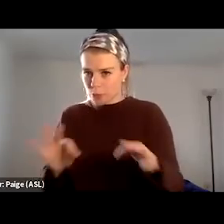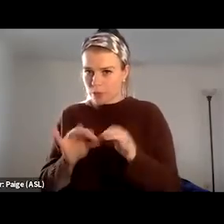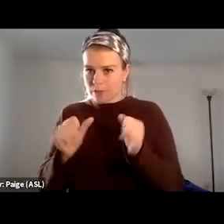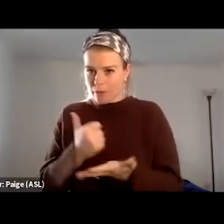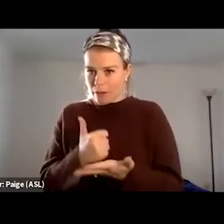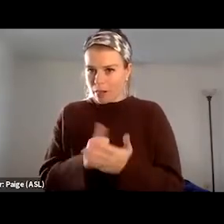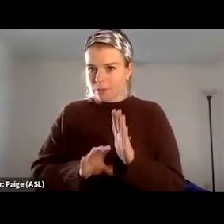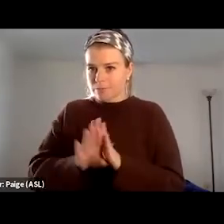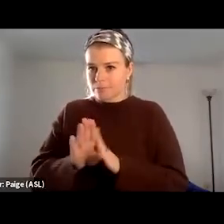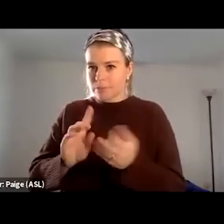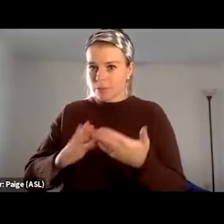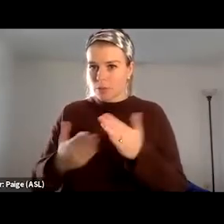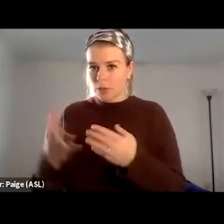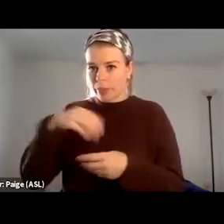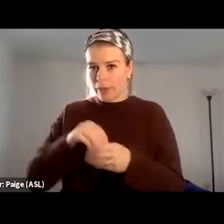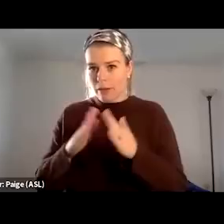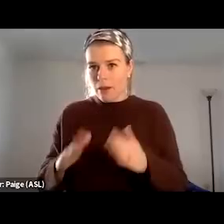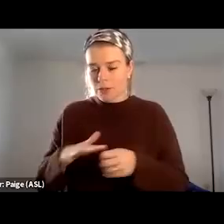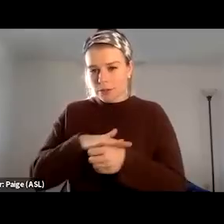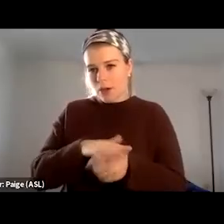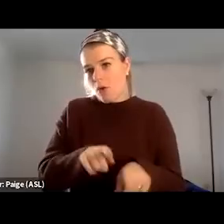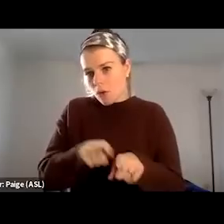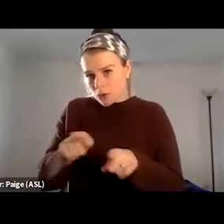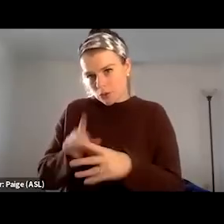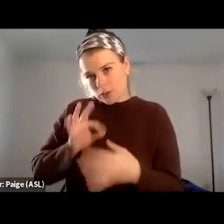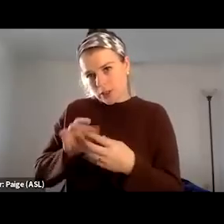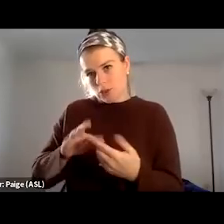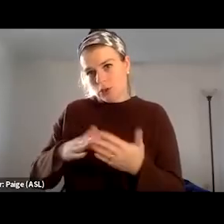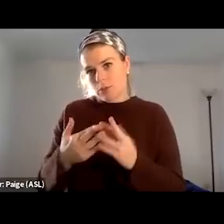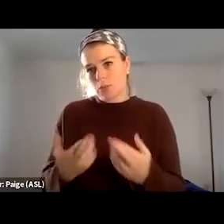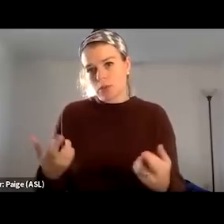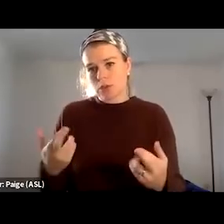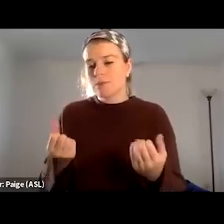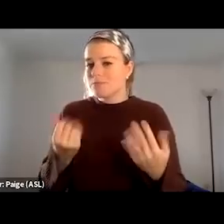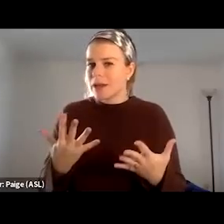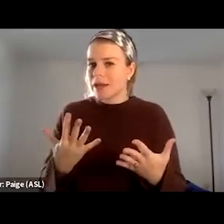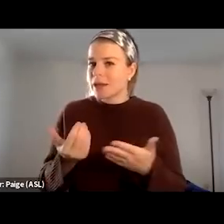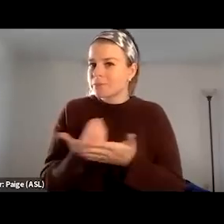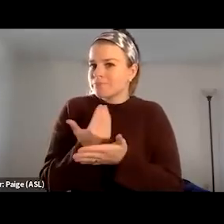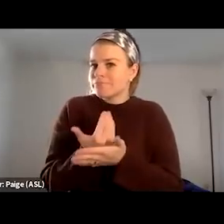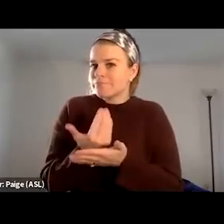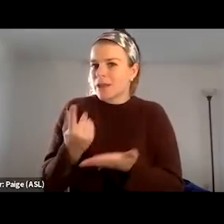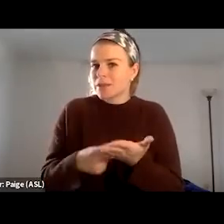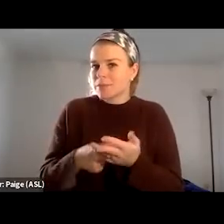dentro de los sitios de vivienda y también conectar a las personas con recursos comunitarios. Muchos de estos están siendo probados. A veces se les llama "puentes de pares".